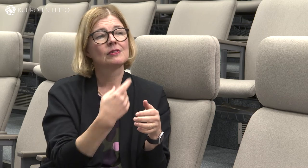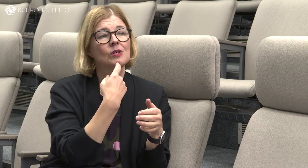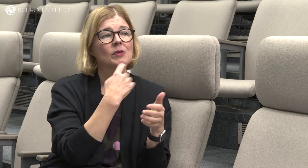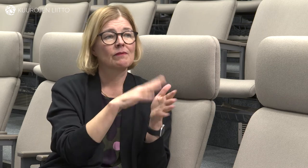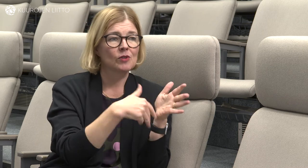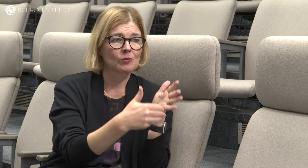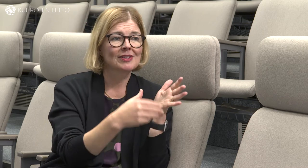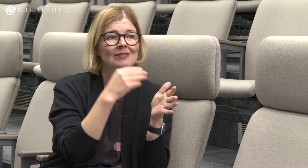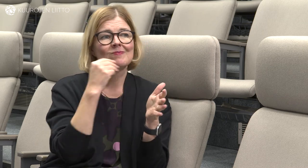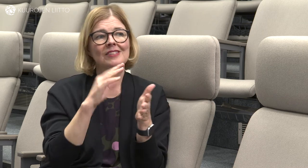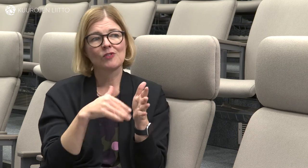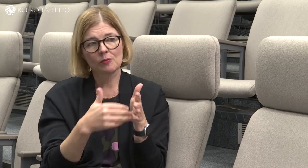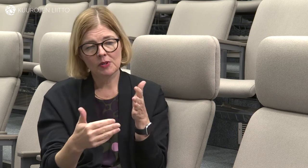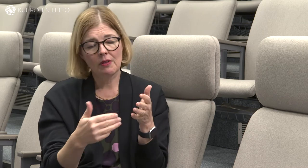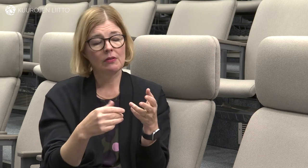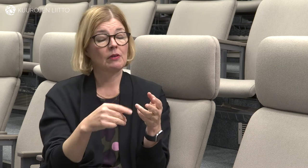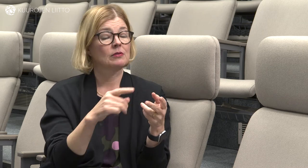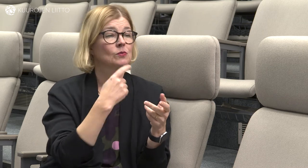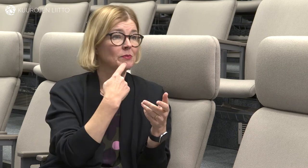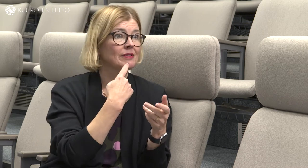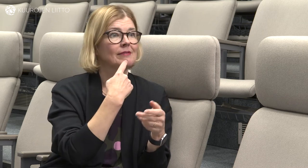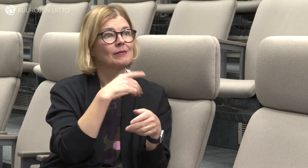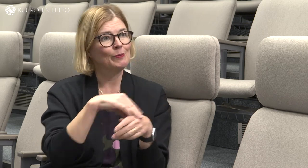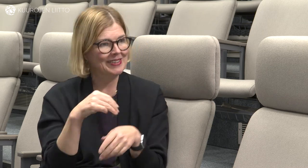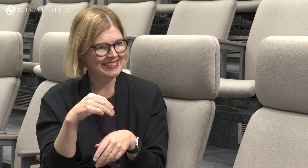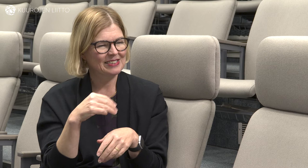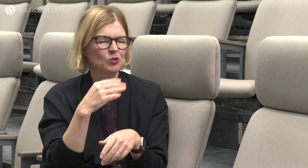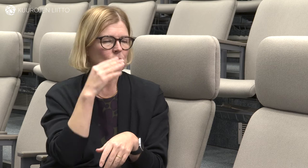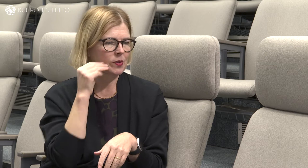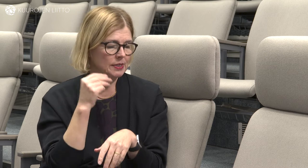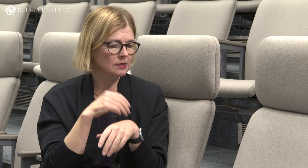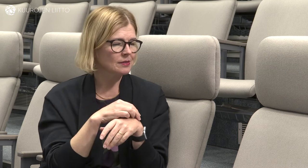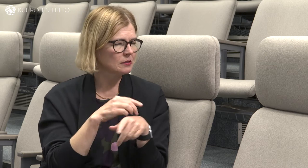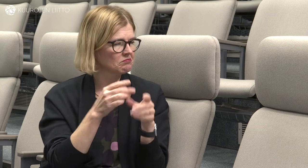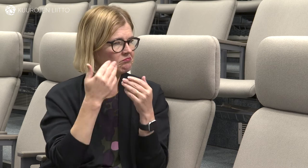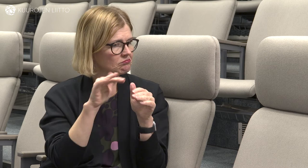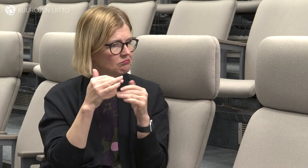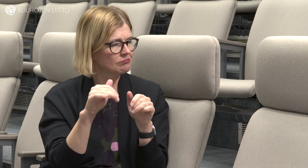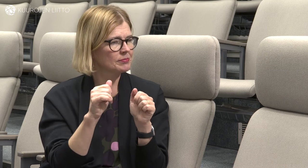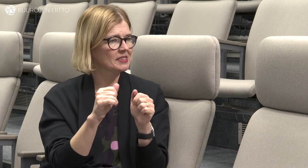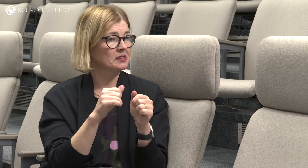eli suomalaisella ja suomenruotsalaisella viittomakielellä, - suomeksi sekä ruotsiksi.